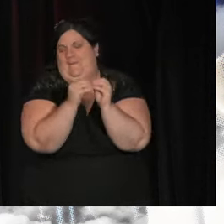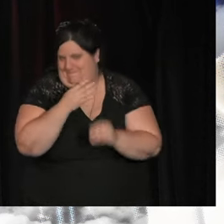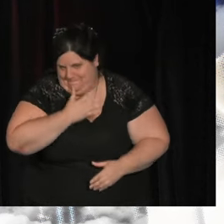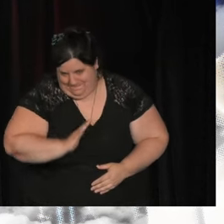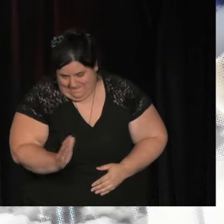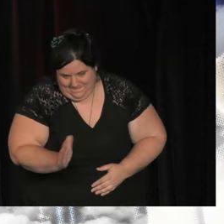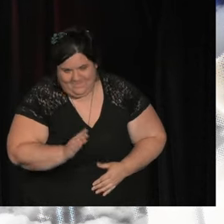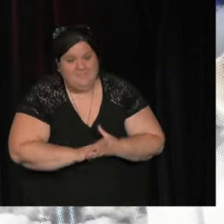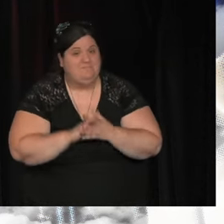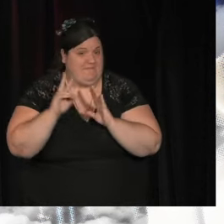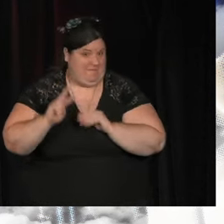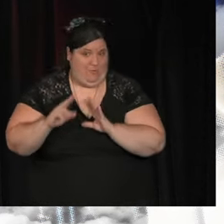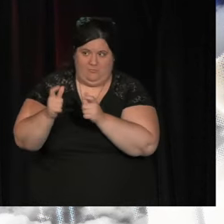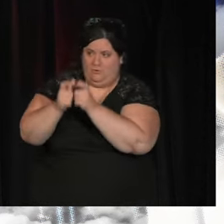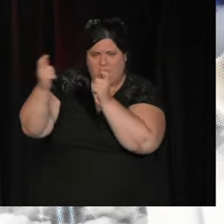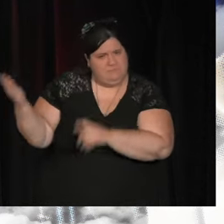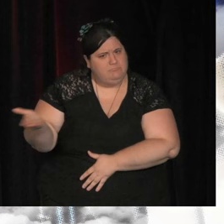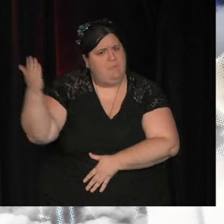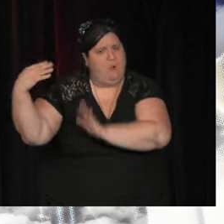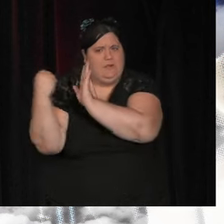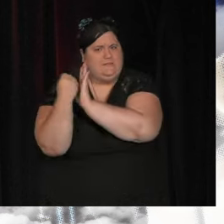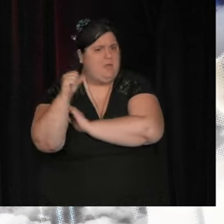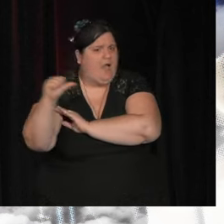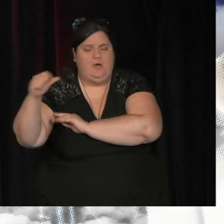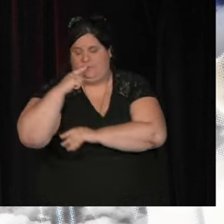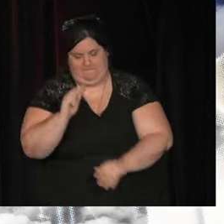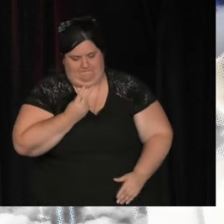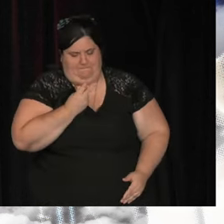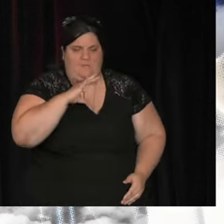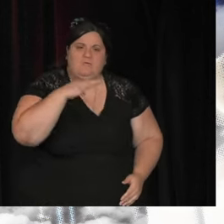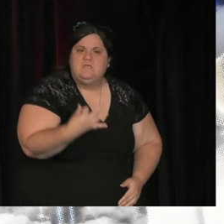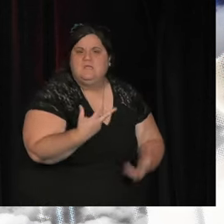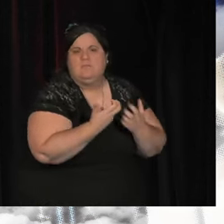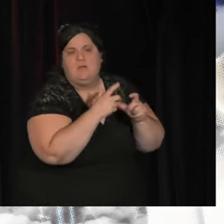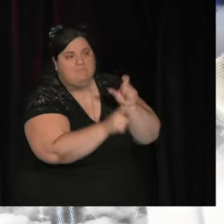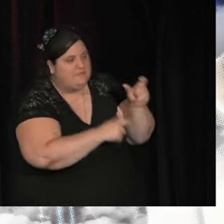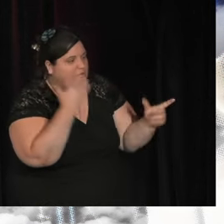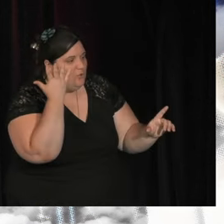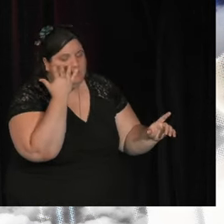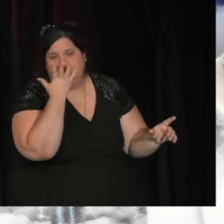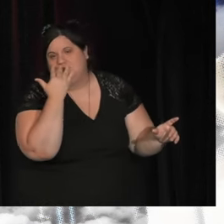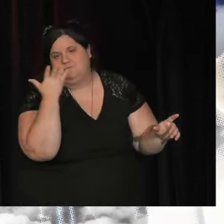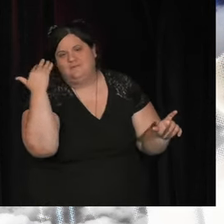ils essayent de faire de plus en plus d'options pour les soucis, si tu vois mal les couleurs, si tu as du mal avec les sons.